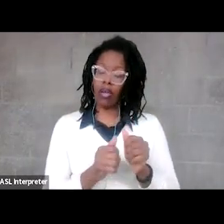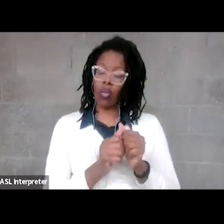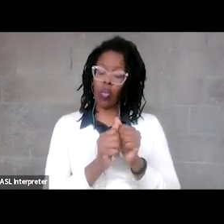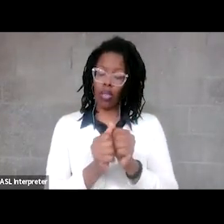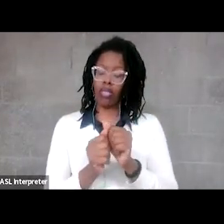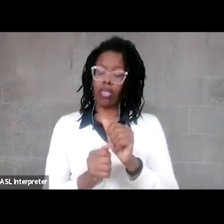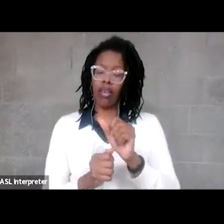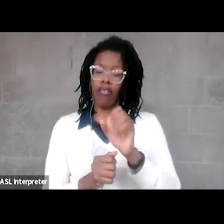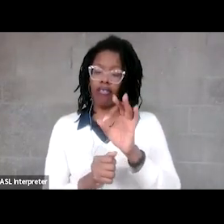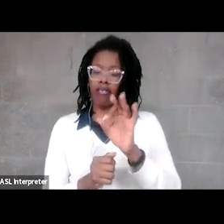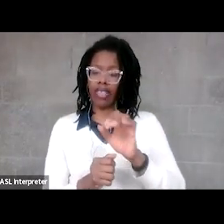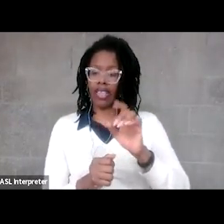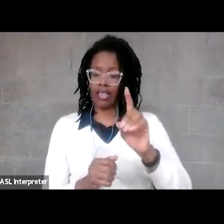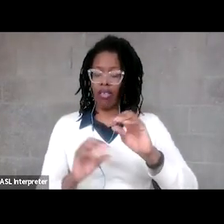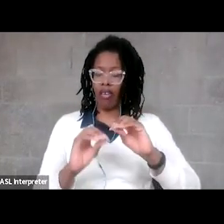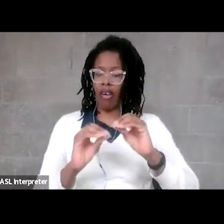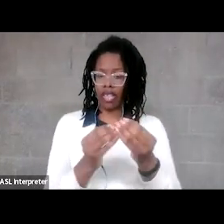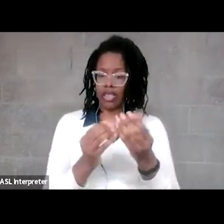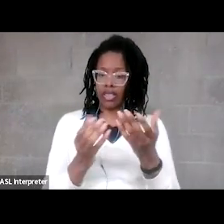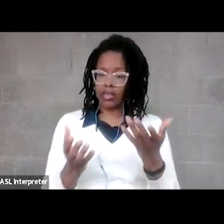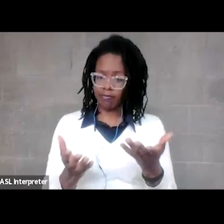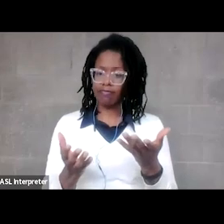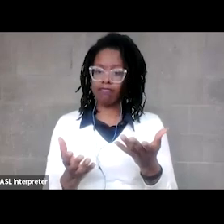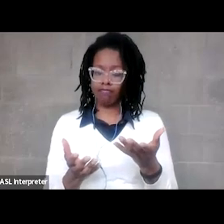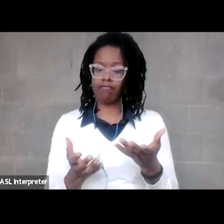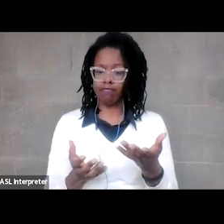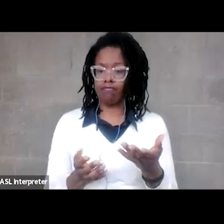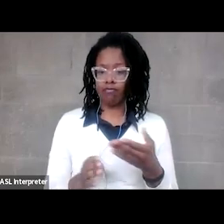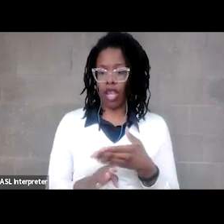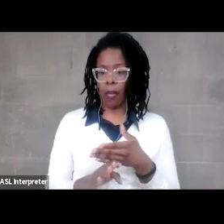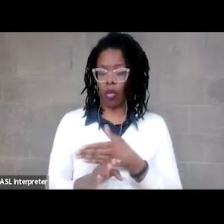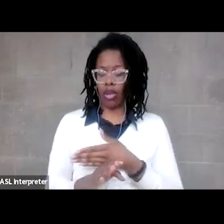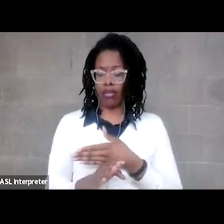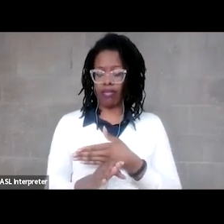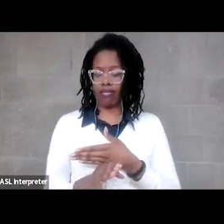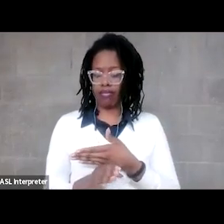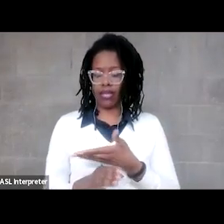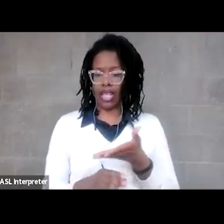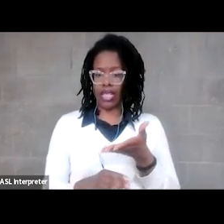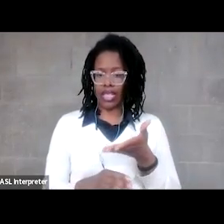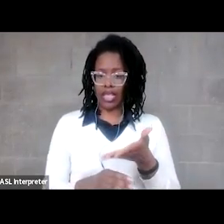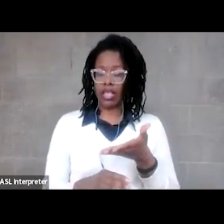es que en el programa SOAR ya preexistente, cada oficina de campo de la SSA